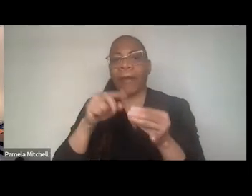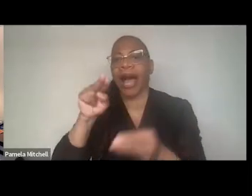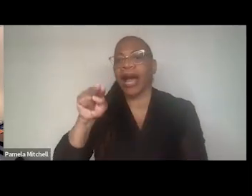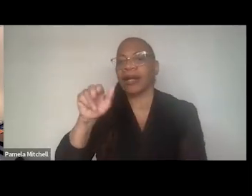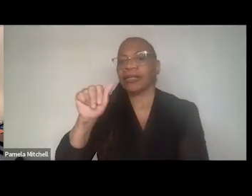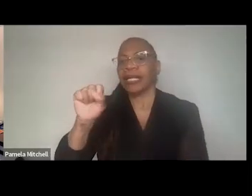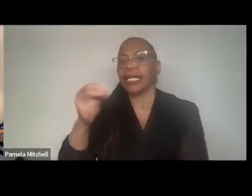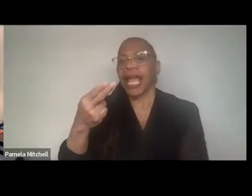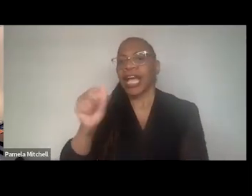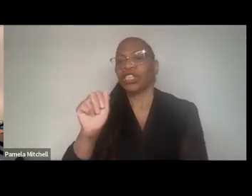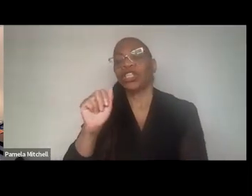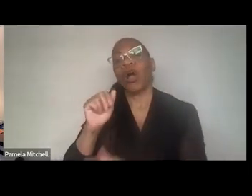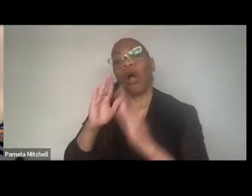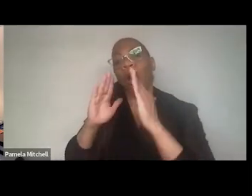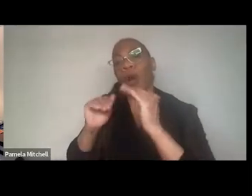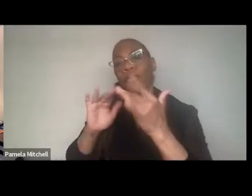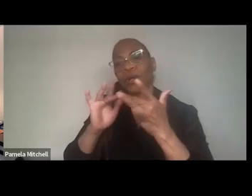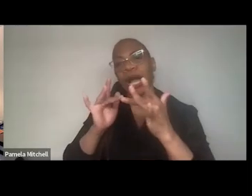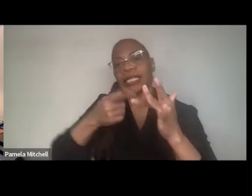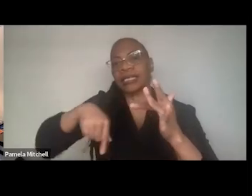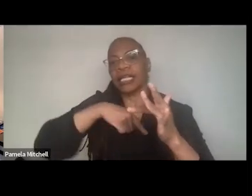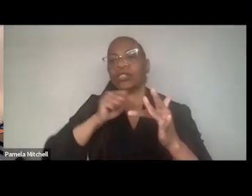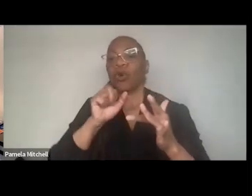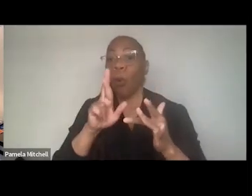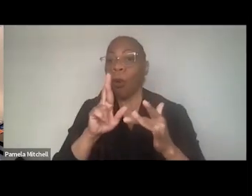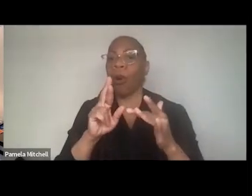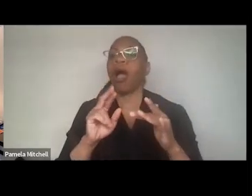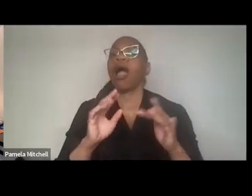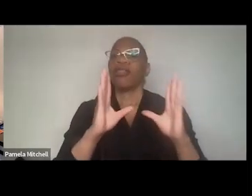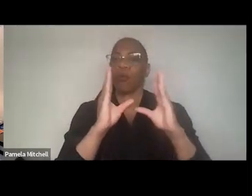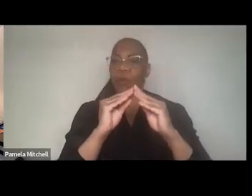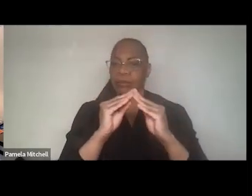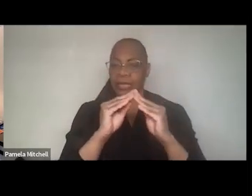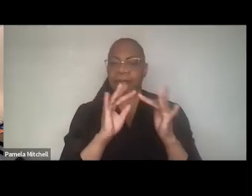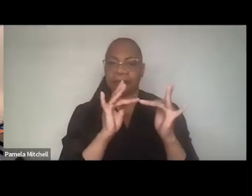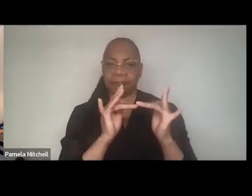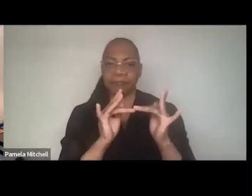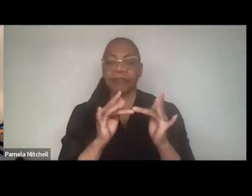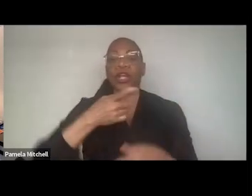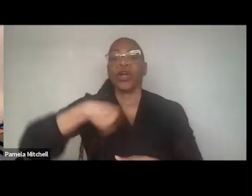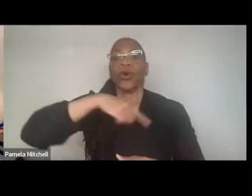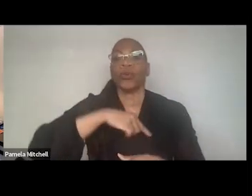o visiten nuestro sitio web y aprendan más. Hacemos mucho relacionado con recursos e información.